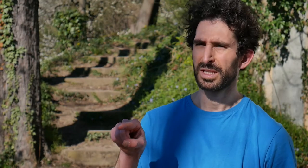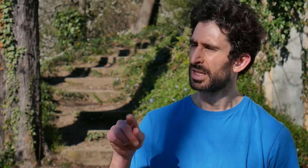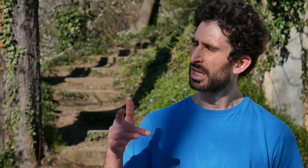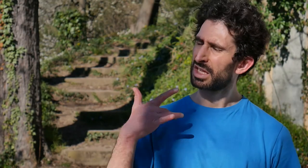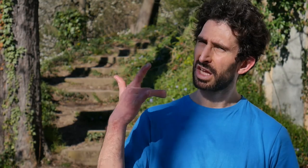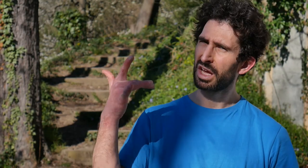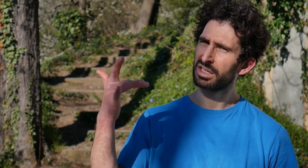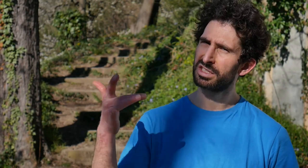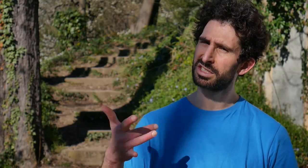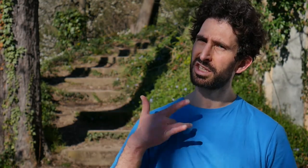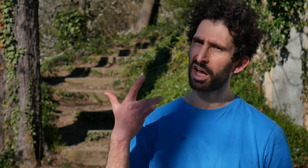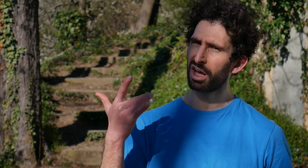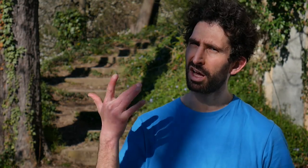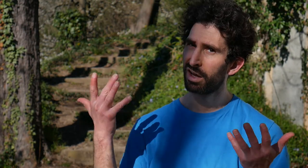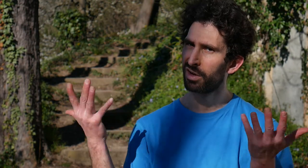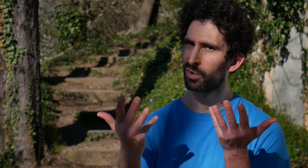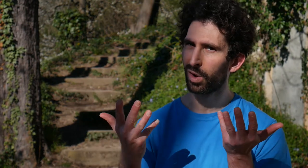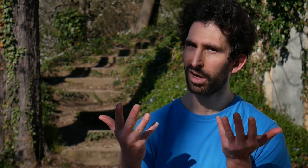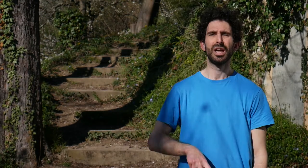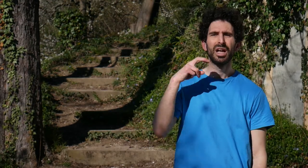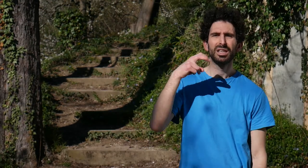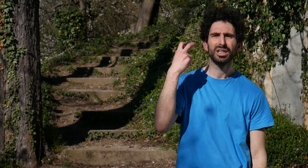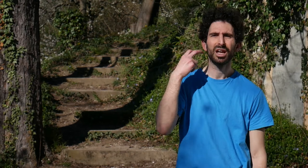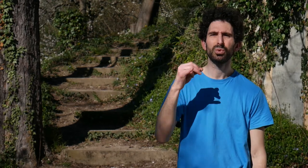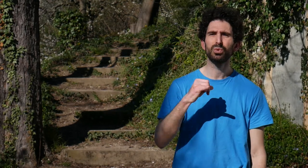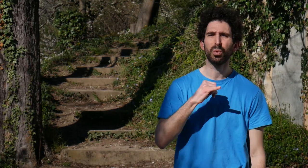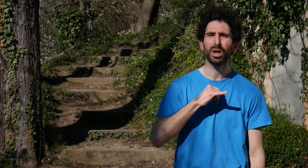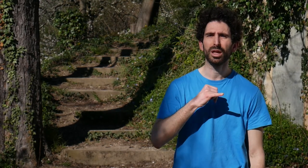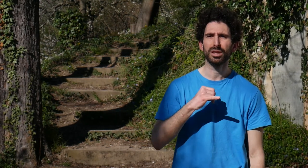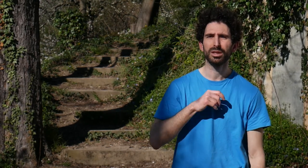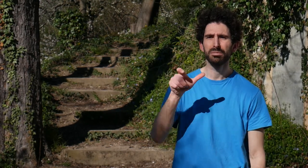Ca c'est intéressant mais en quoi ? Dans les toilettes d'un train,